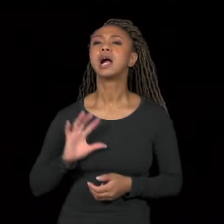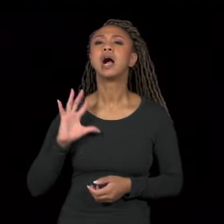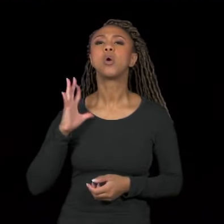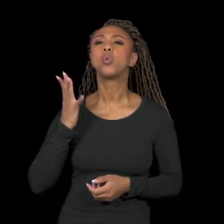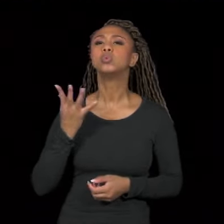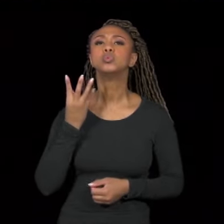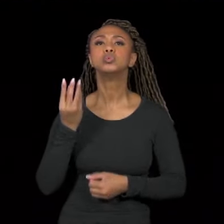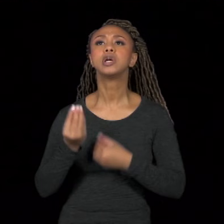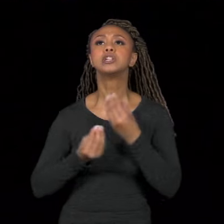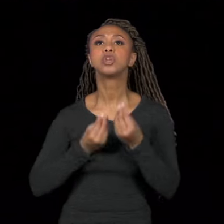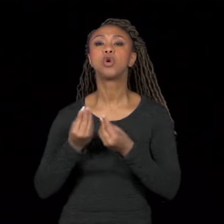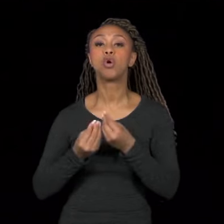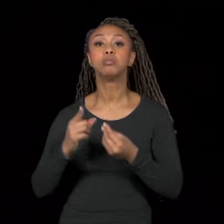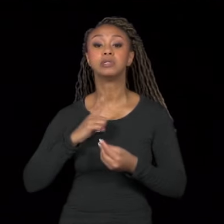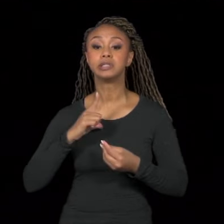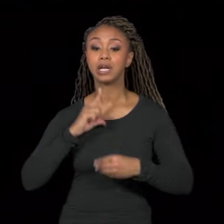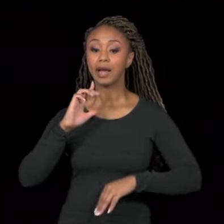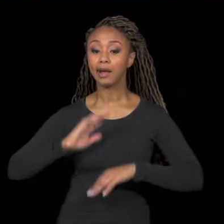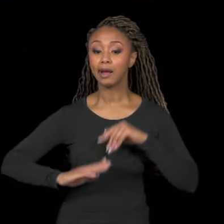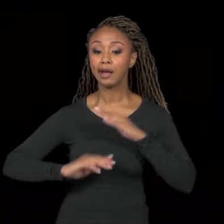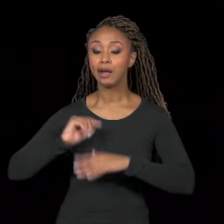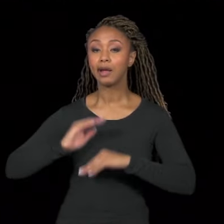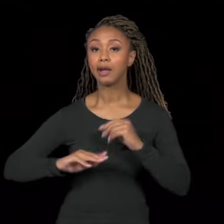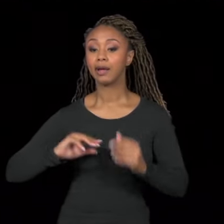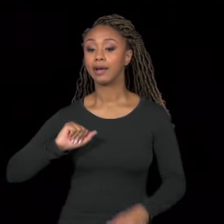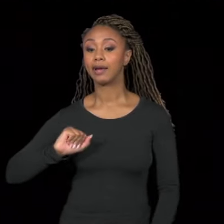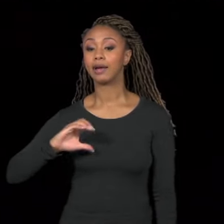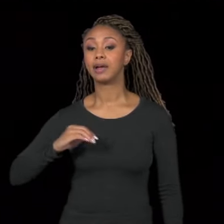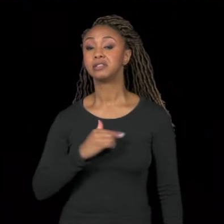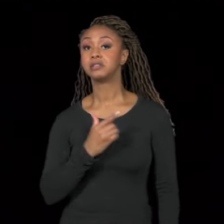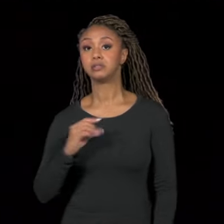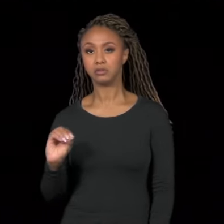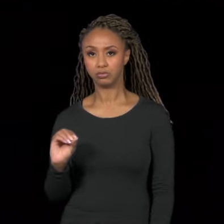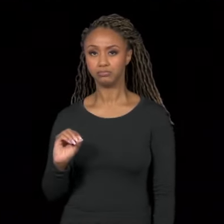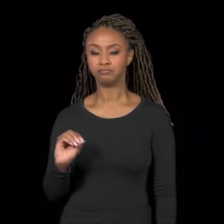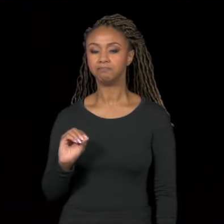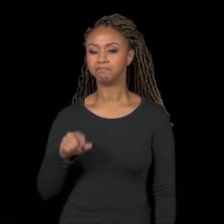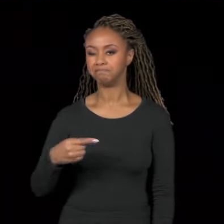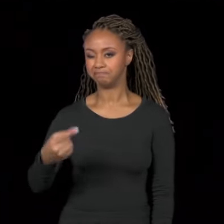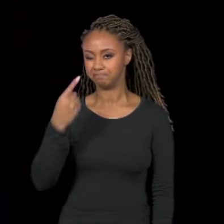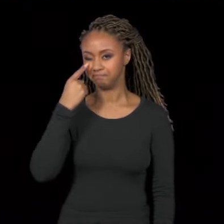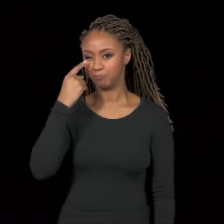AÇÕES QUE ENVOLVEM AS ENTIDADES. NÓS VAMOS PERCEBER QUE, QUANDO ACONTECEM AÇÕES ENTRE ESSAS